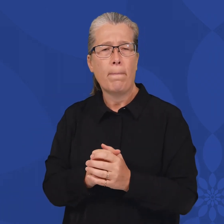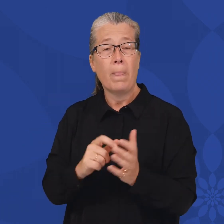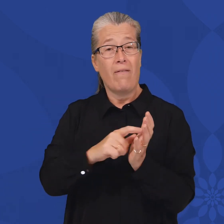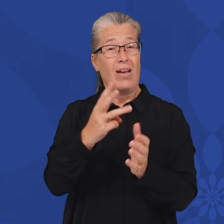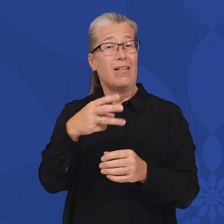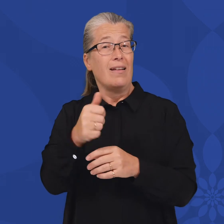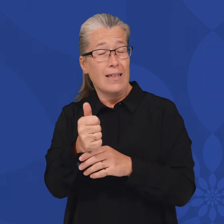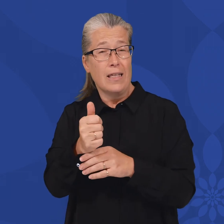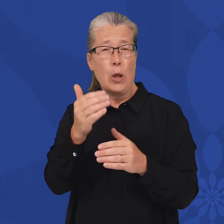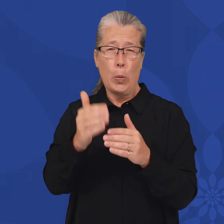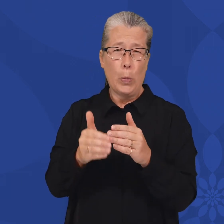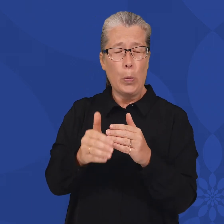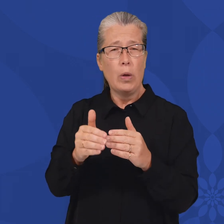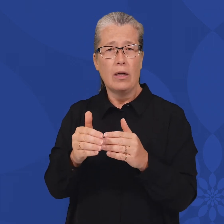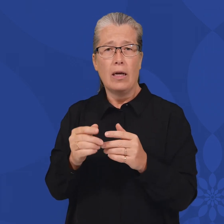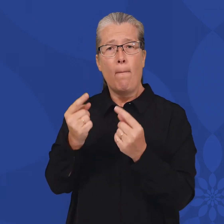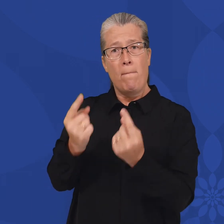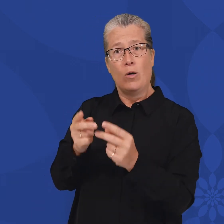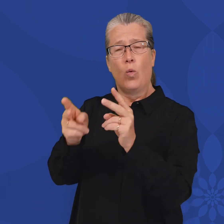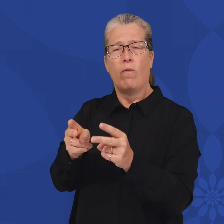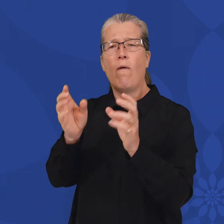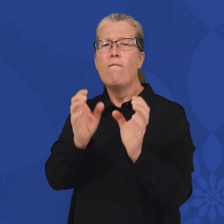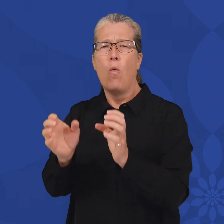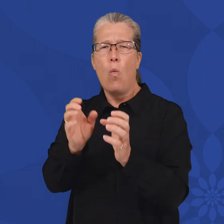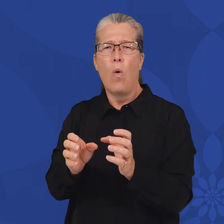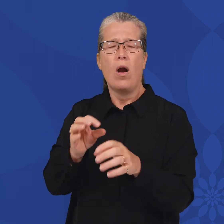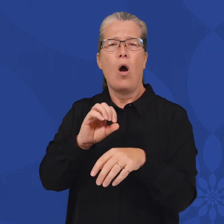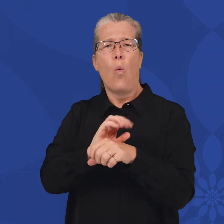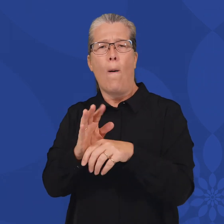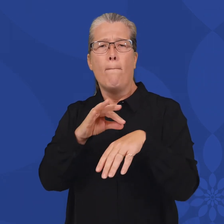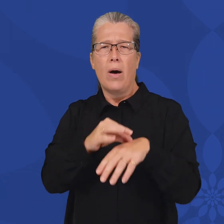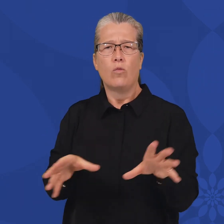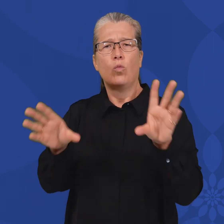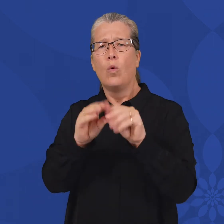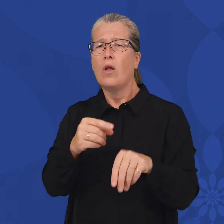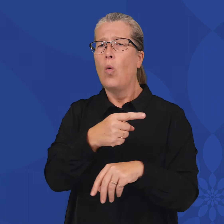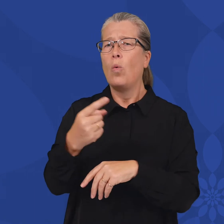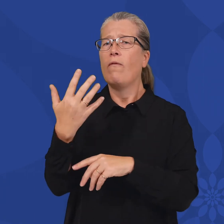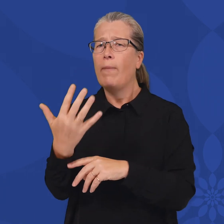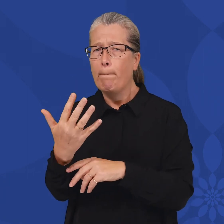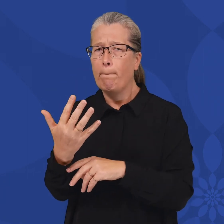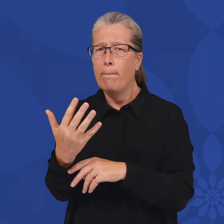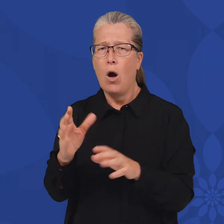I slutet av vecka 39 vårdades sammanlagt 105 corona- patienter inom den specialiserade sjukvården, -